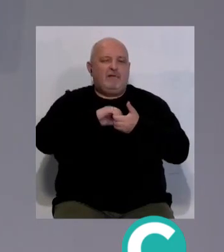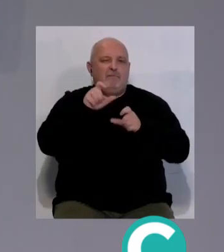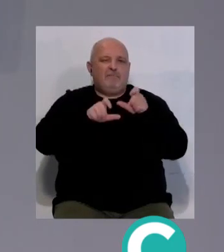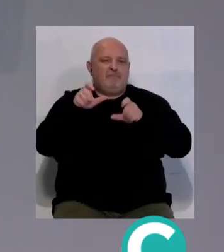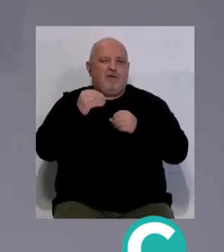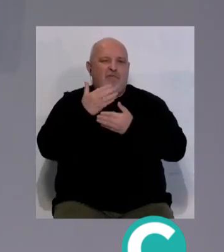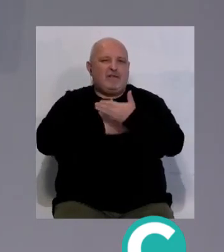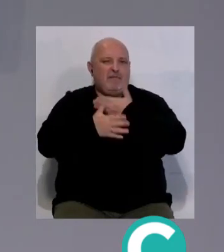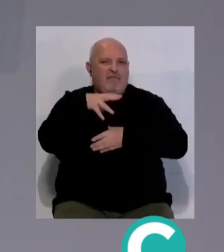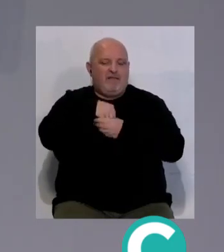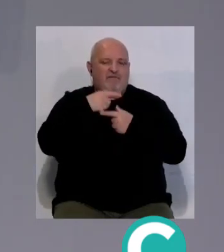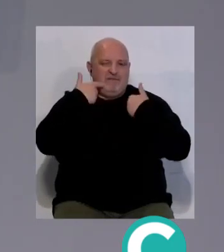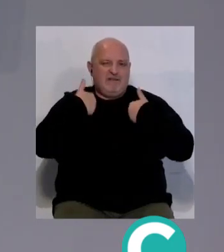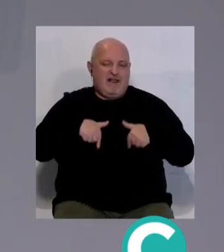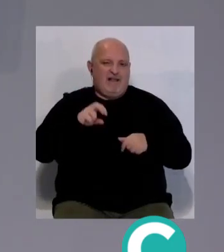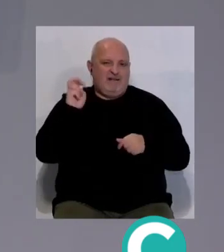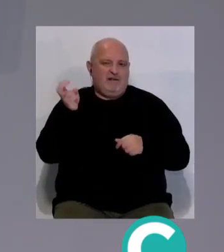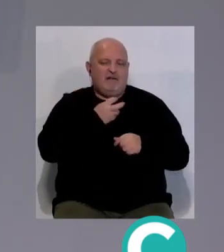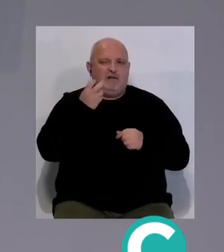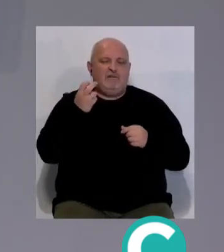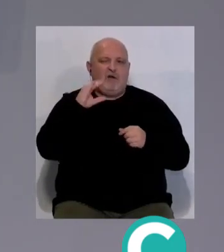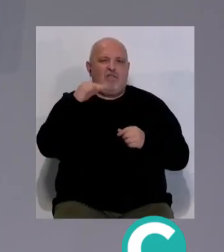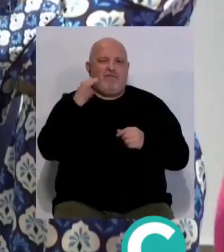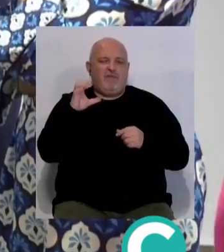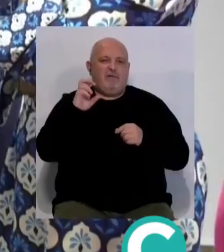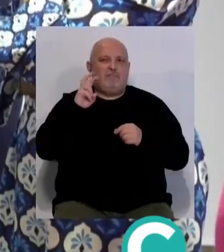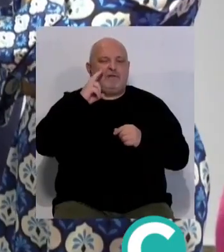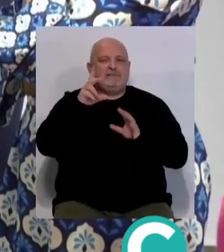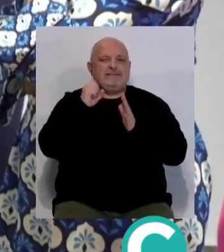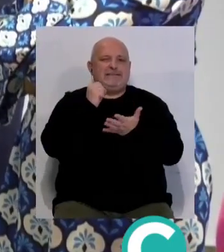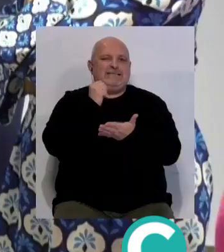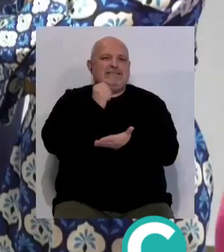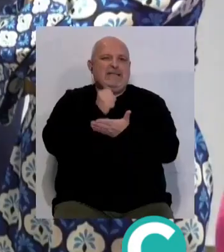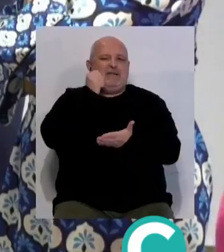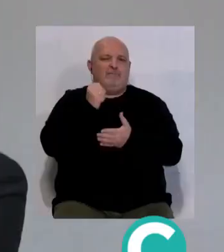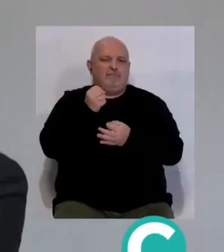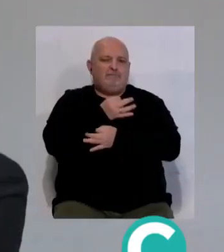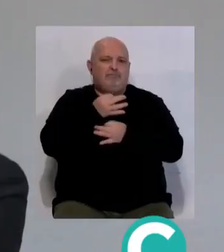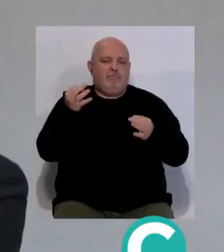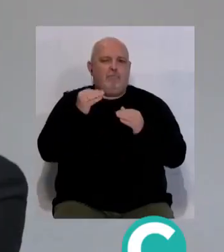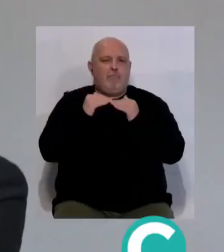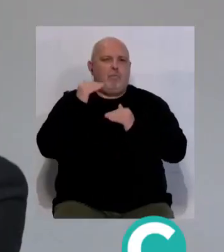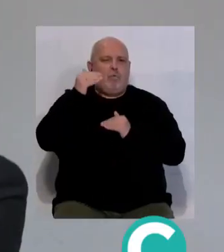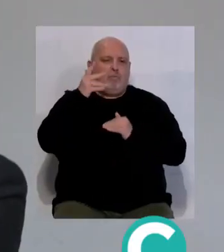con discapacidad física y orgánica con cenfa ha recibido el sello becal Premium que otorga esta